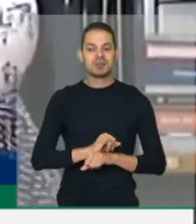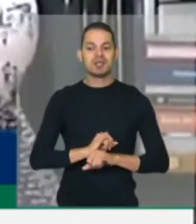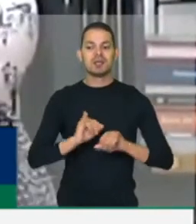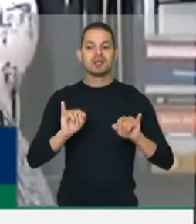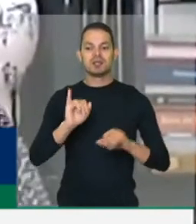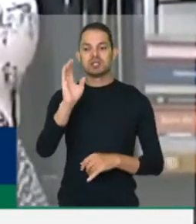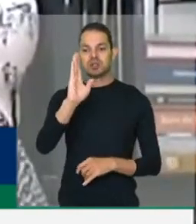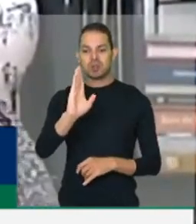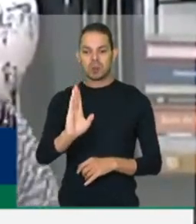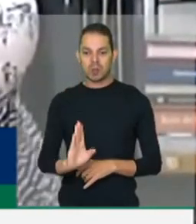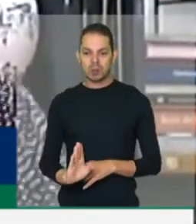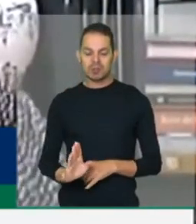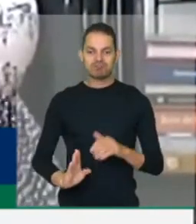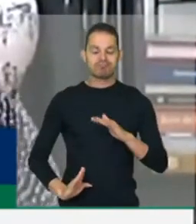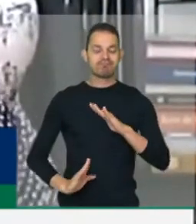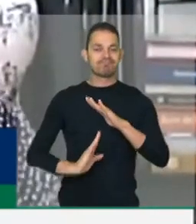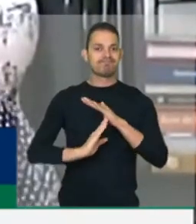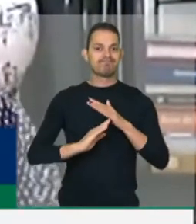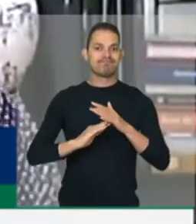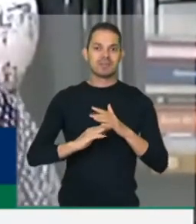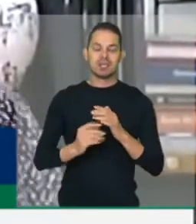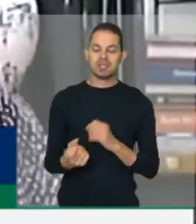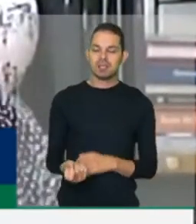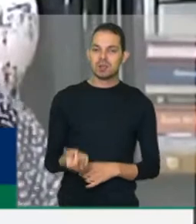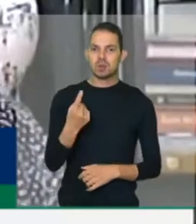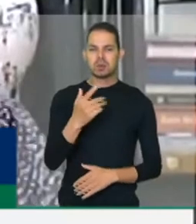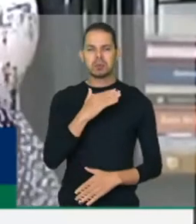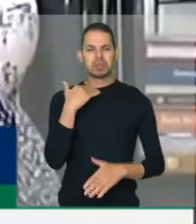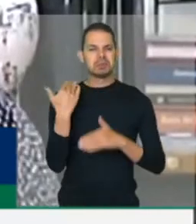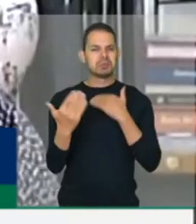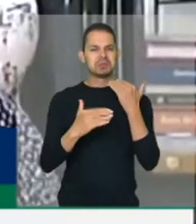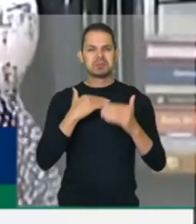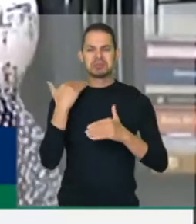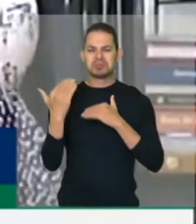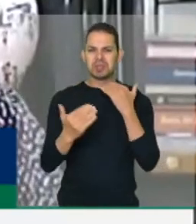TEMOS QUE DIZER QUE O BRASIL ATINGE METAS ABSURDAS DE MORTES, SÃO QUATRO MIL VIDAS